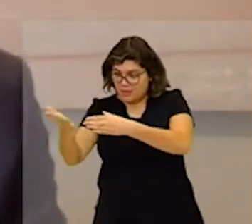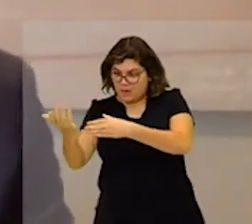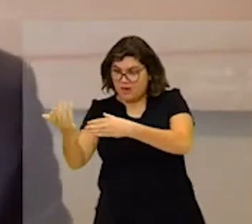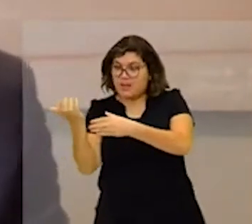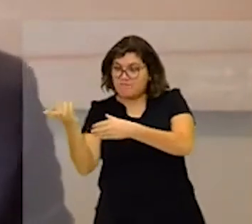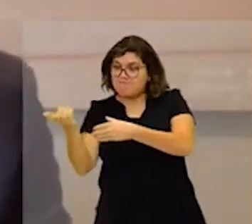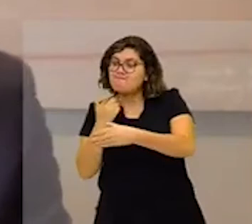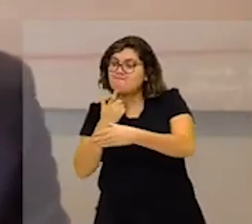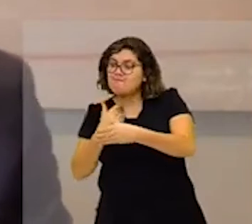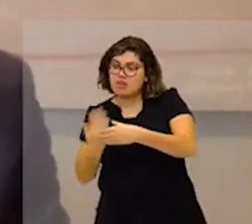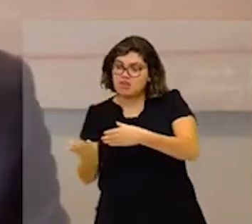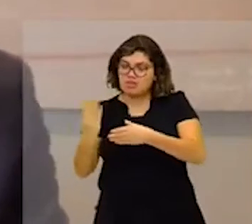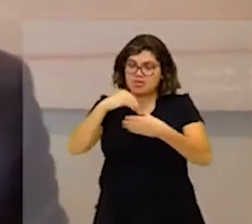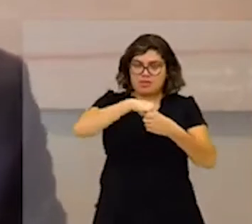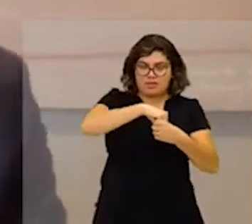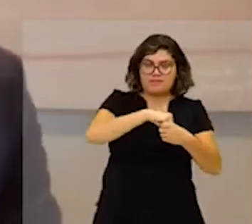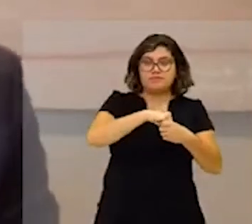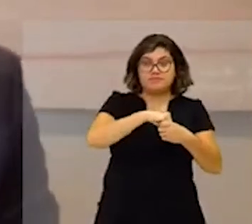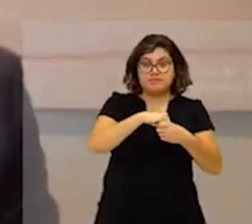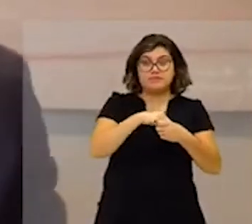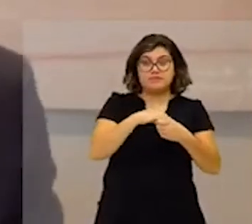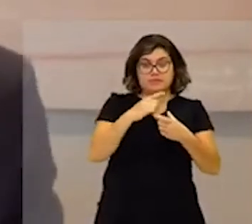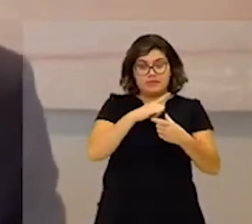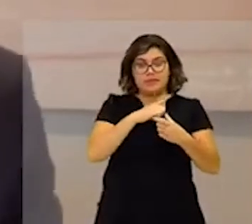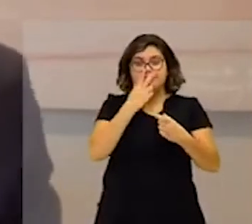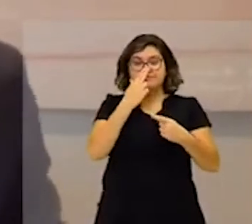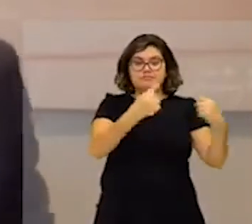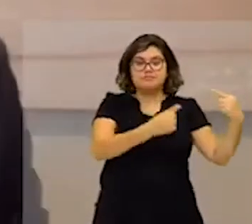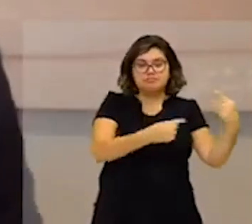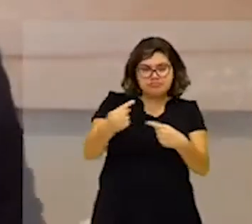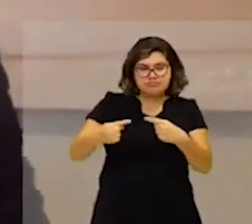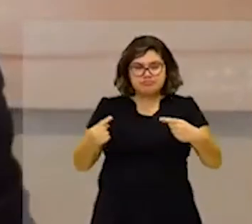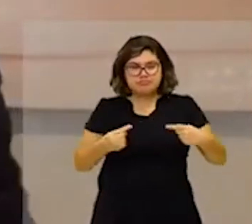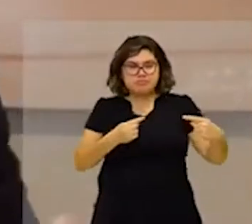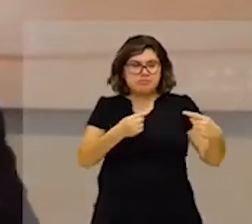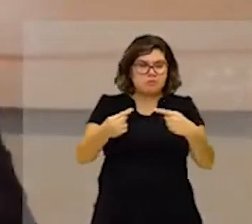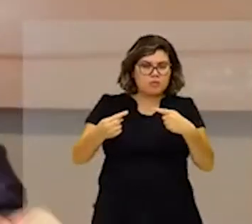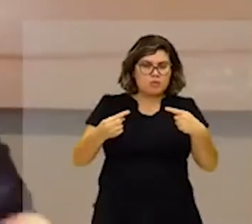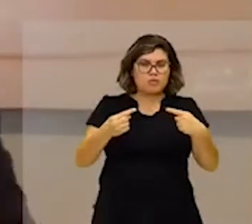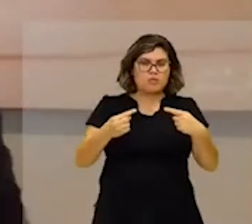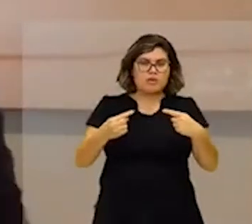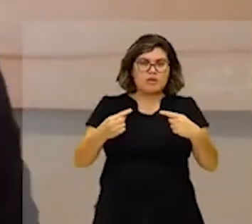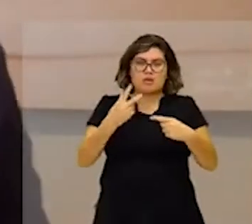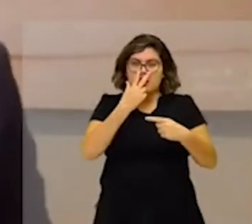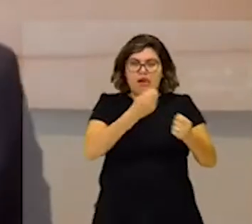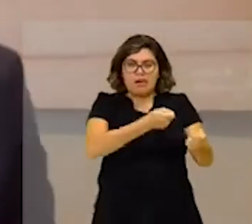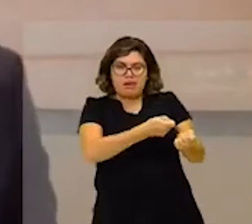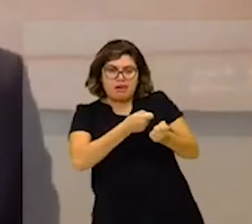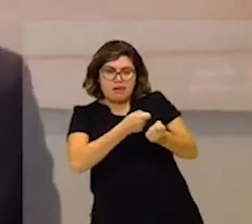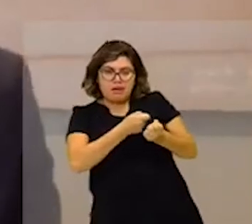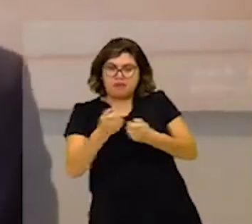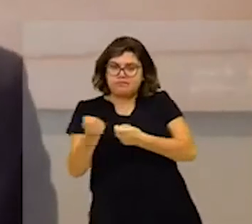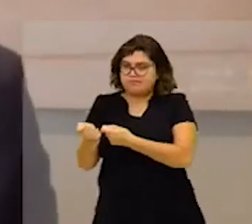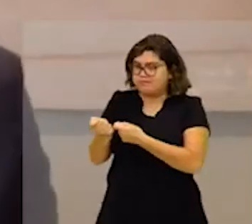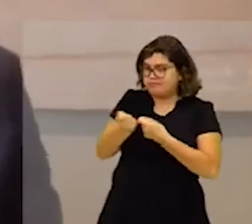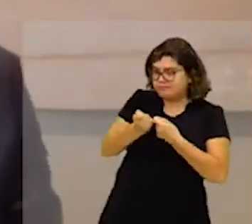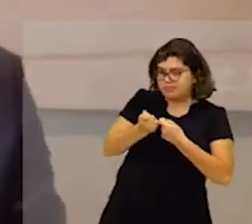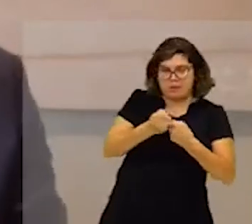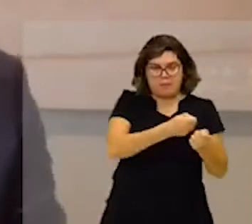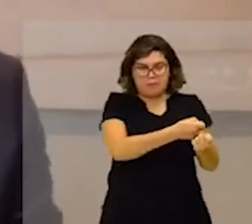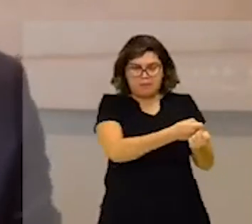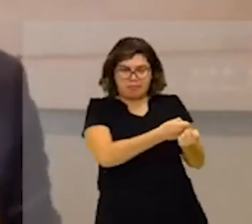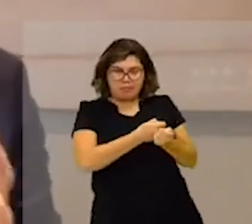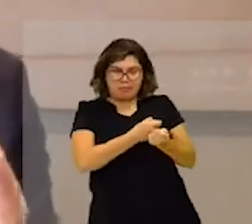dinâmica de briga de poderão é um cabo de aço aí em conta com lado outro puxa o outro então o que